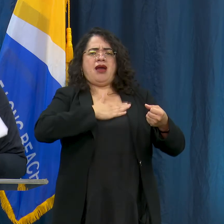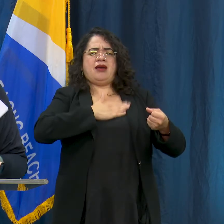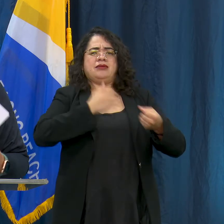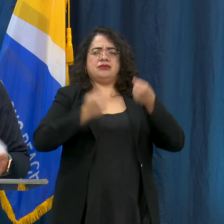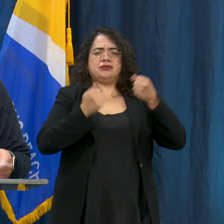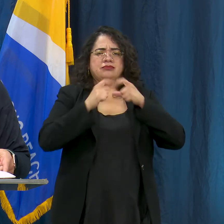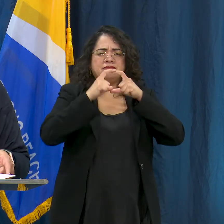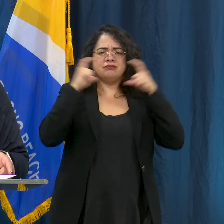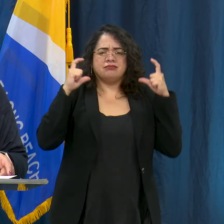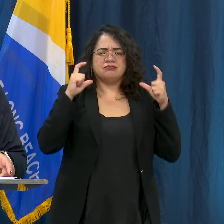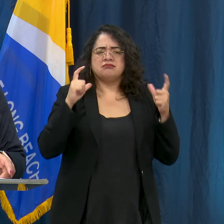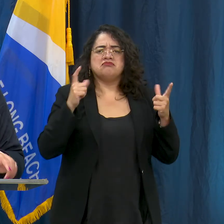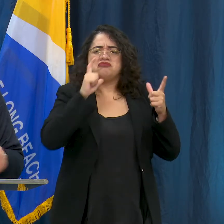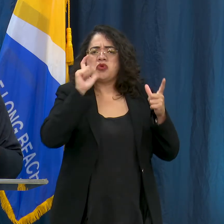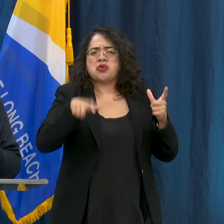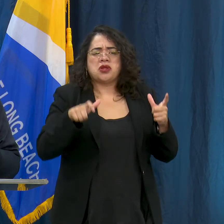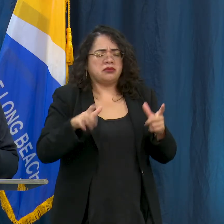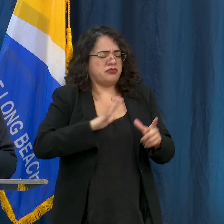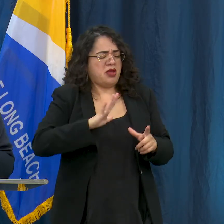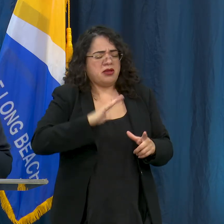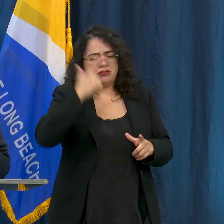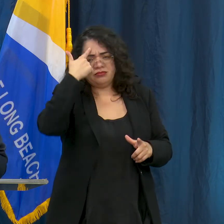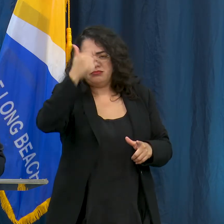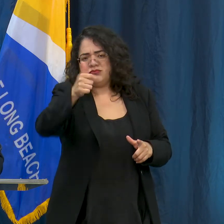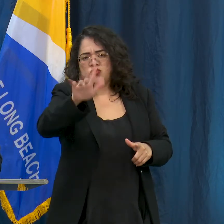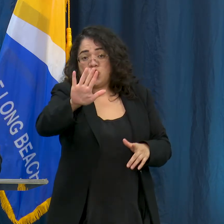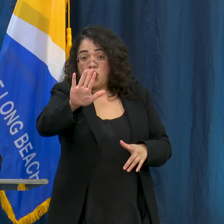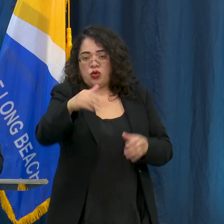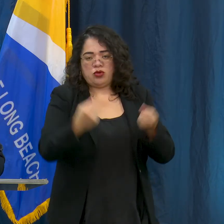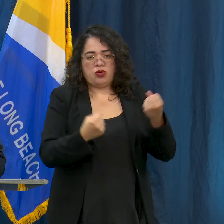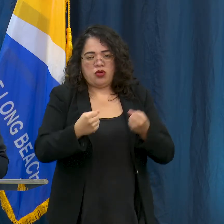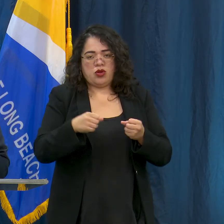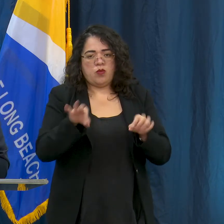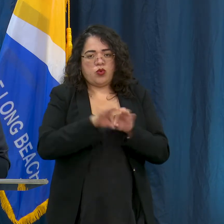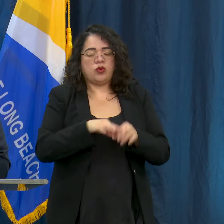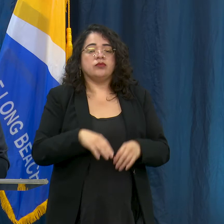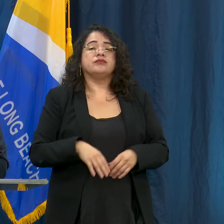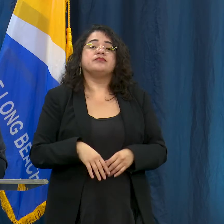mientras en el trabajo y interact o known el trabajo miembros del público